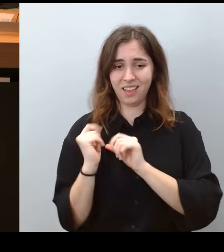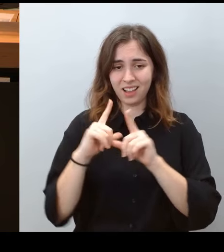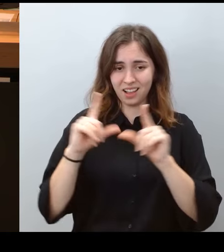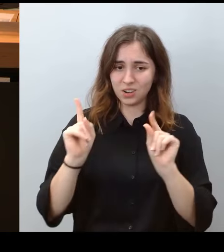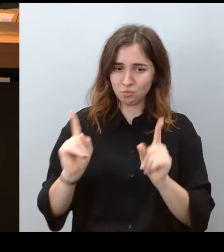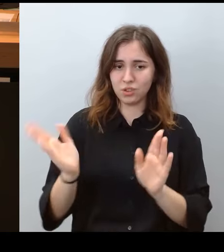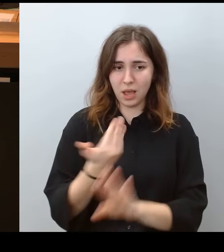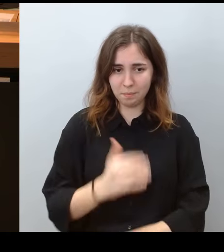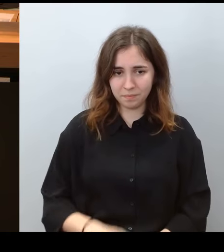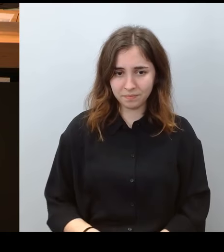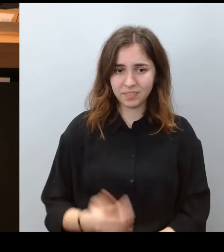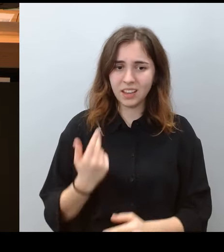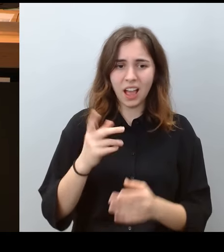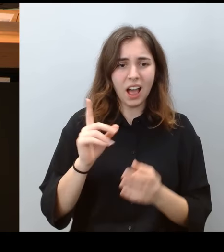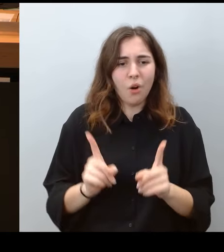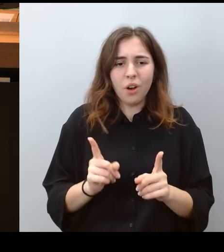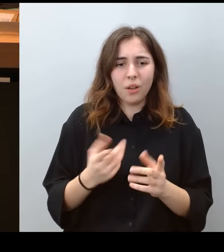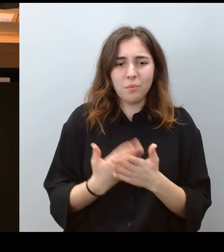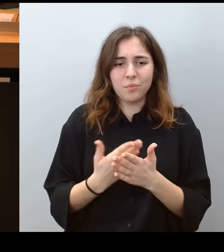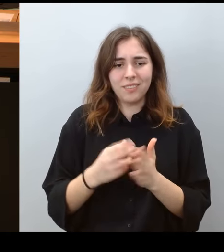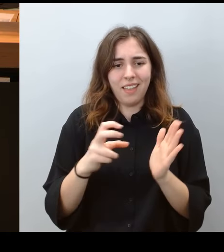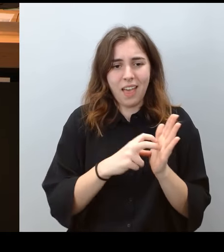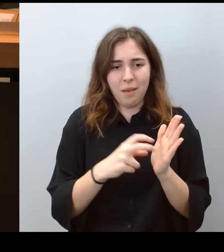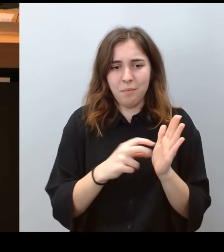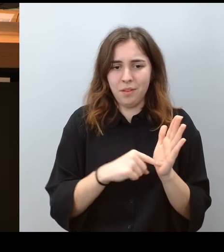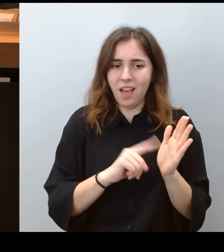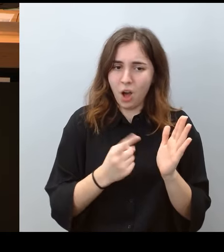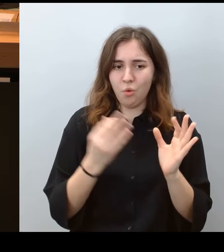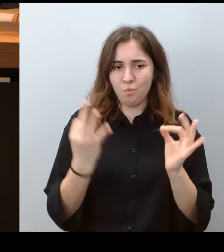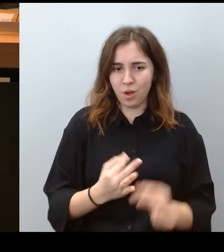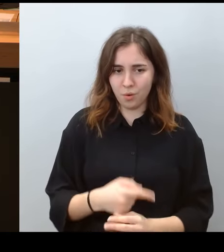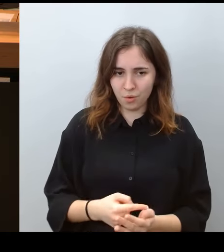Berlinpass, sorgen Sie dafür, dass das ganze Verfahren endlich zügig